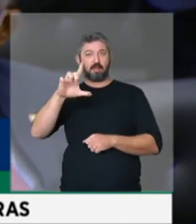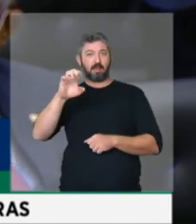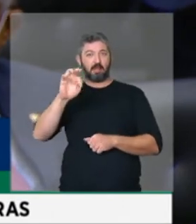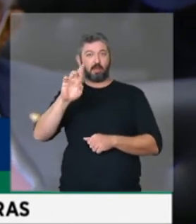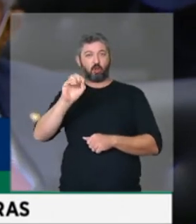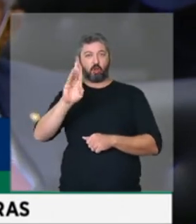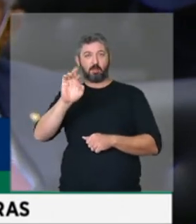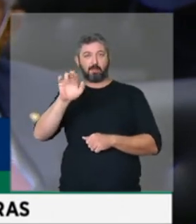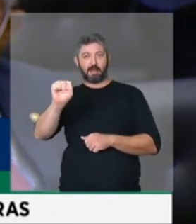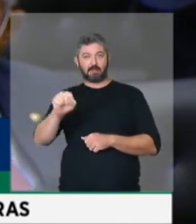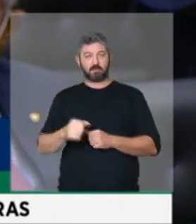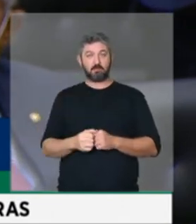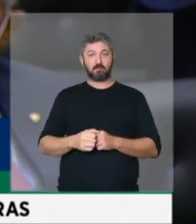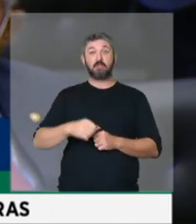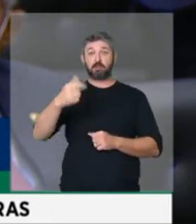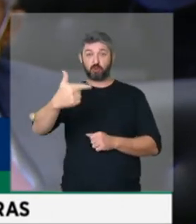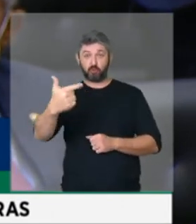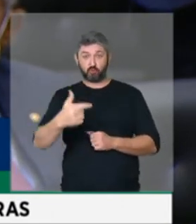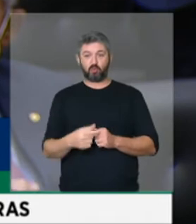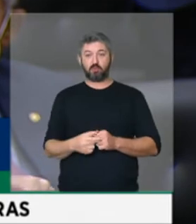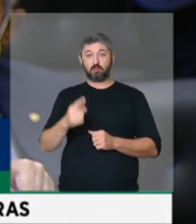ELETROBRAS. PONTO NÚMERO 2. PEGUE O JORNAL VALOR